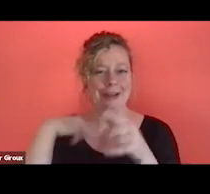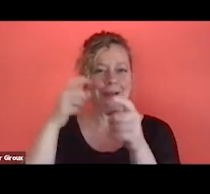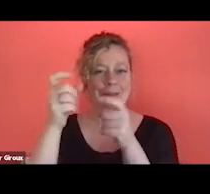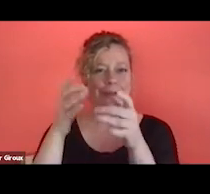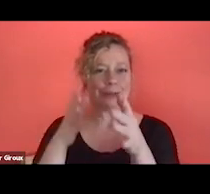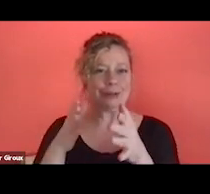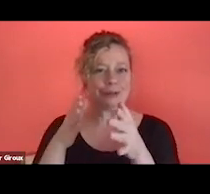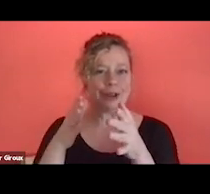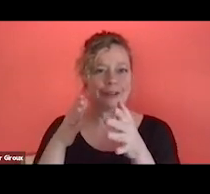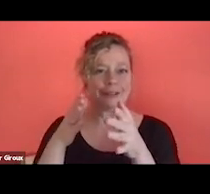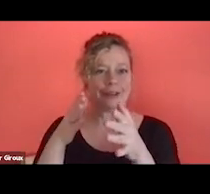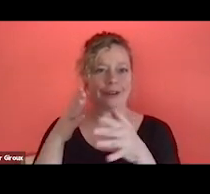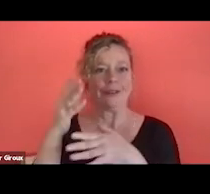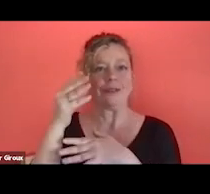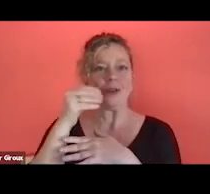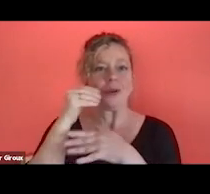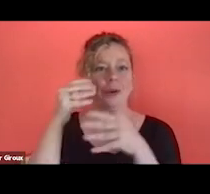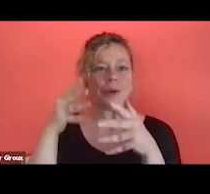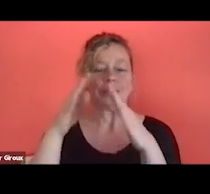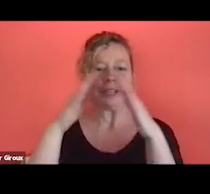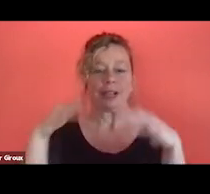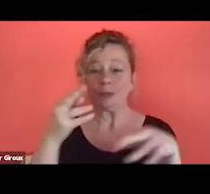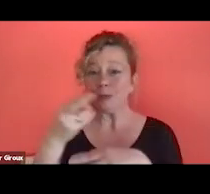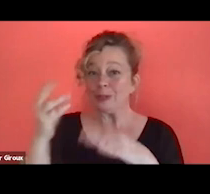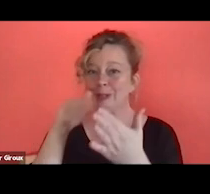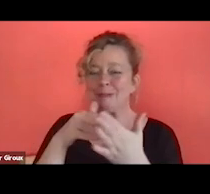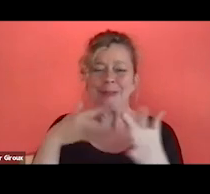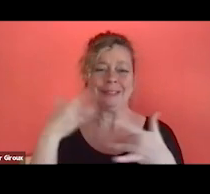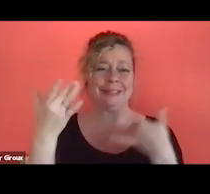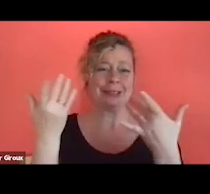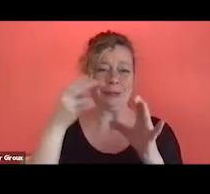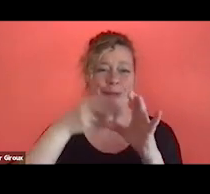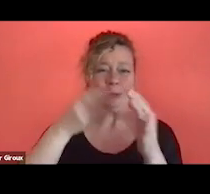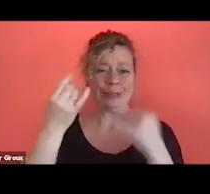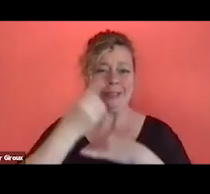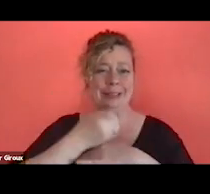el Centro de Recursos de Vivienda y Personas sin Hogar. Y estoy muy emocionada de que se unan a nosotros hoy para nuestro seminario web: